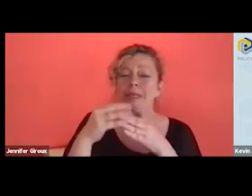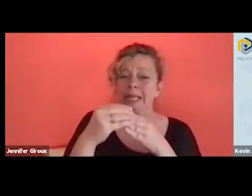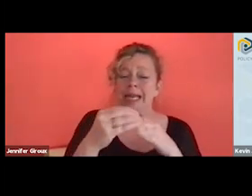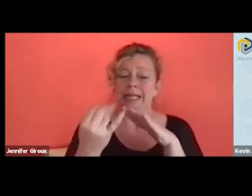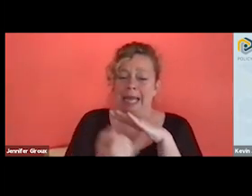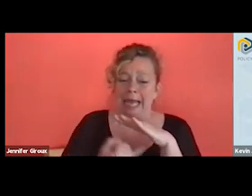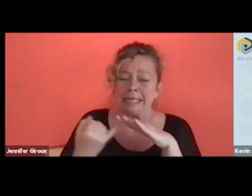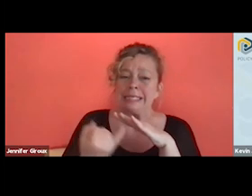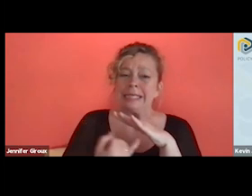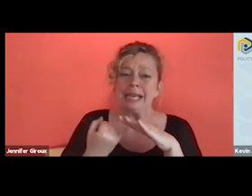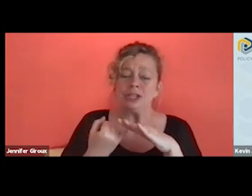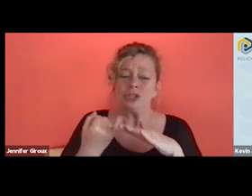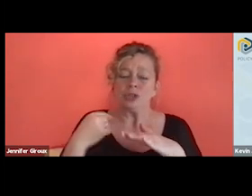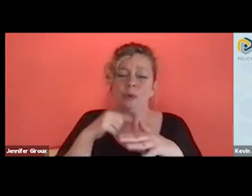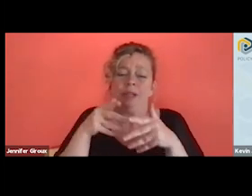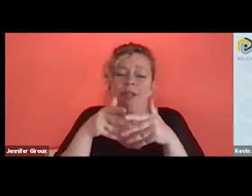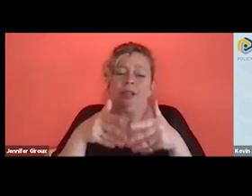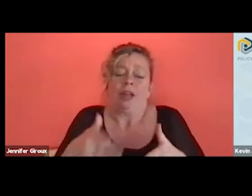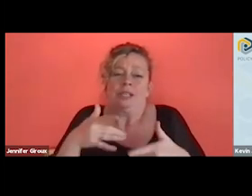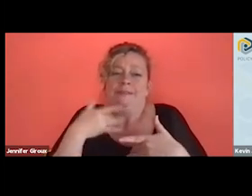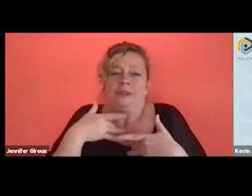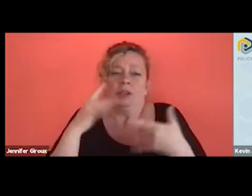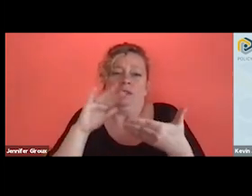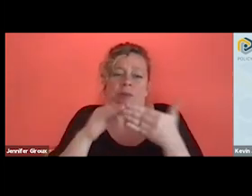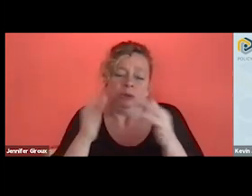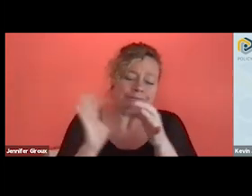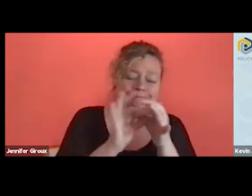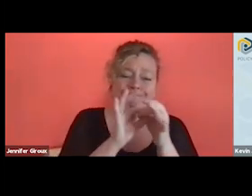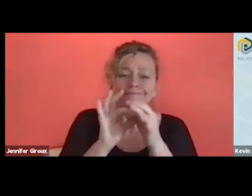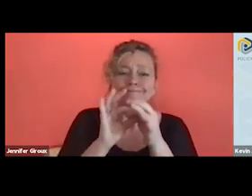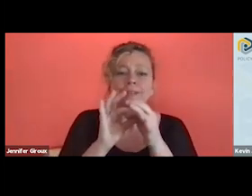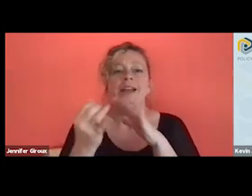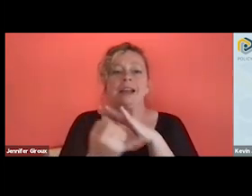todos perdimos el sentido de comunidad y socialización, lo que ha impactado directamente nuestro sentido